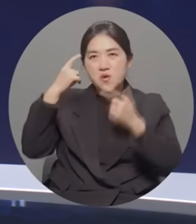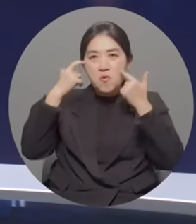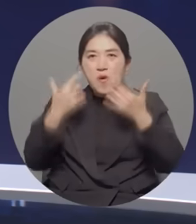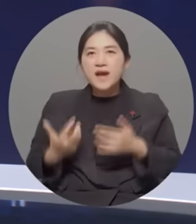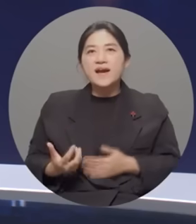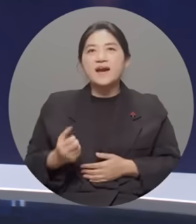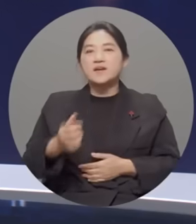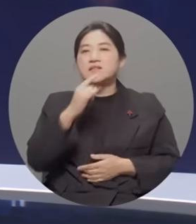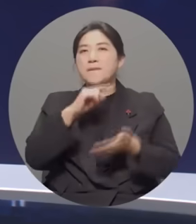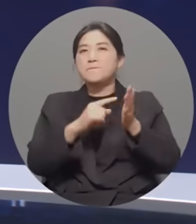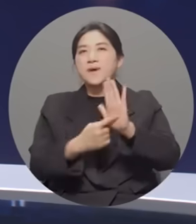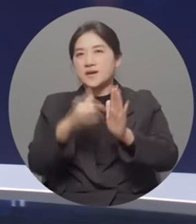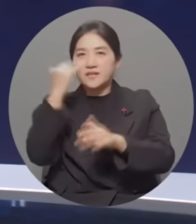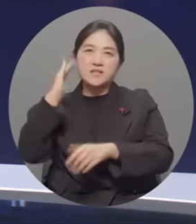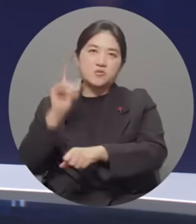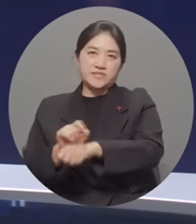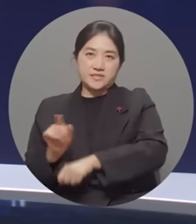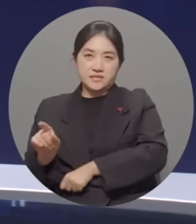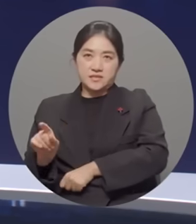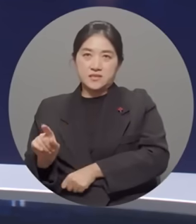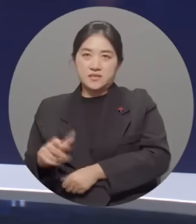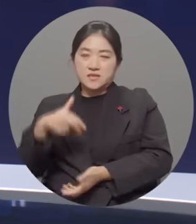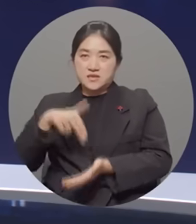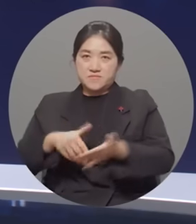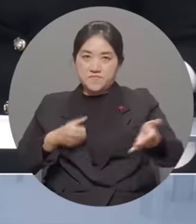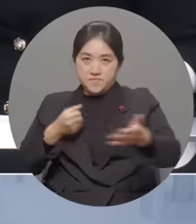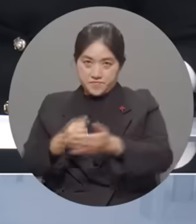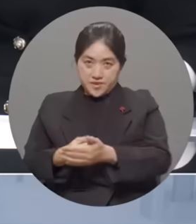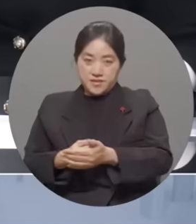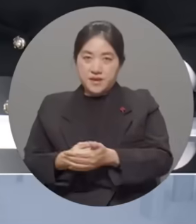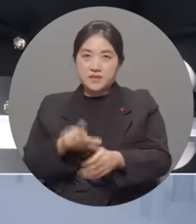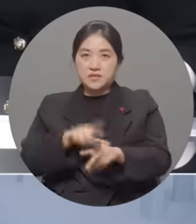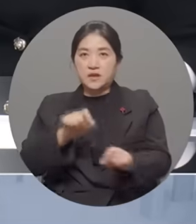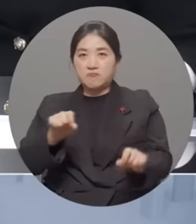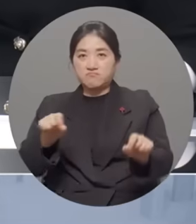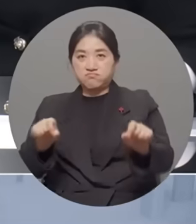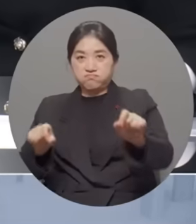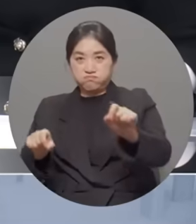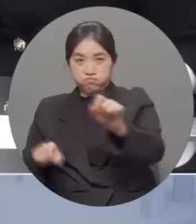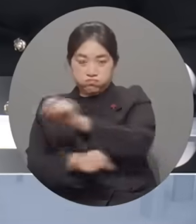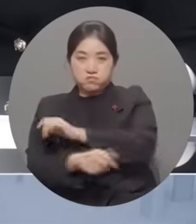이미 지난 주말에도 이런 생각을 확고히 하고 있다고 밝힌 바 있습니다.